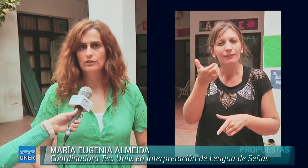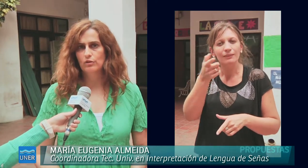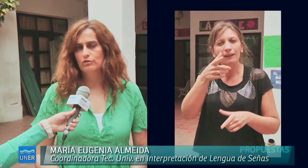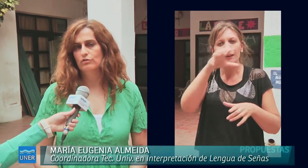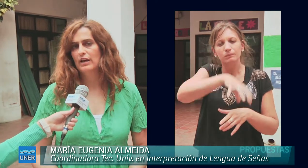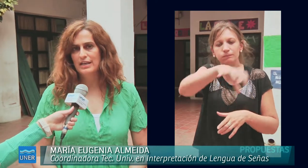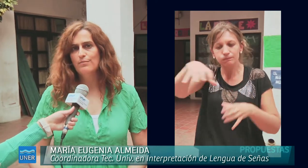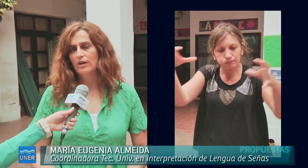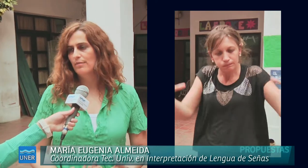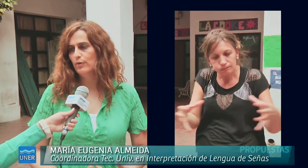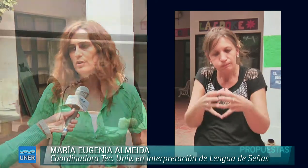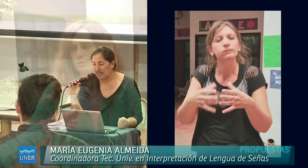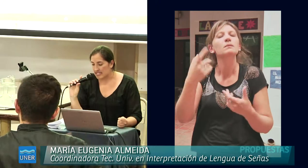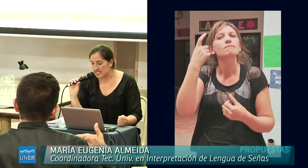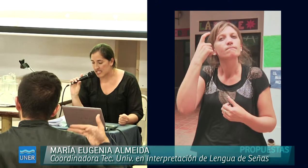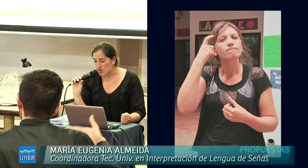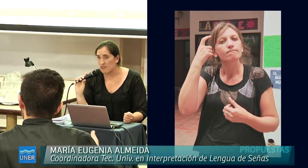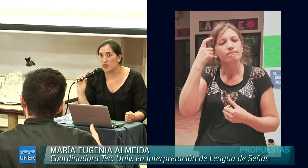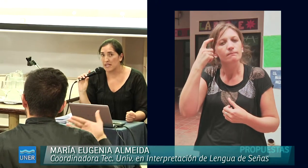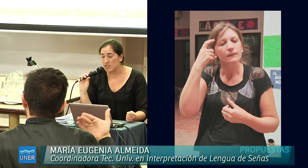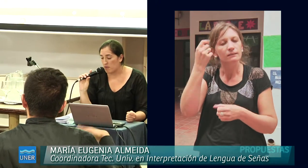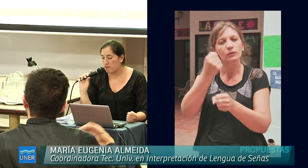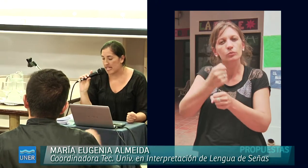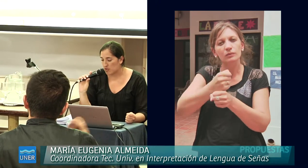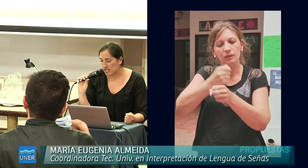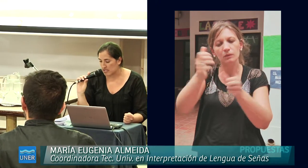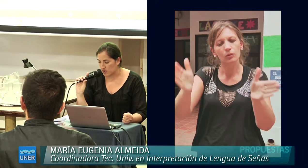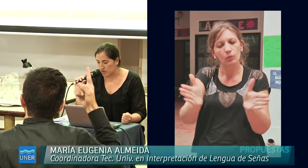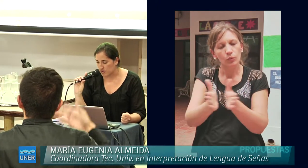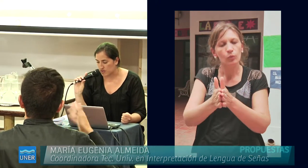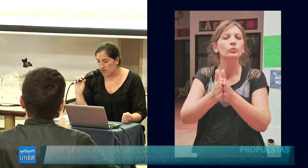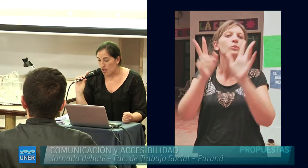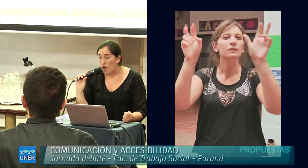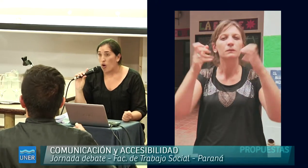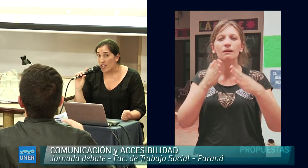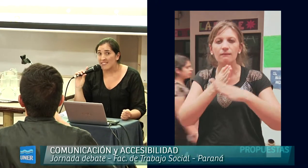de estos organismos que han podido pensar una actividad vinculada a la accesibilidad